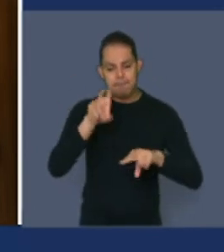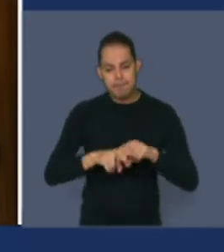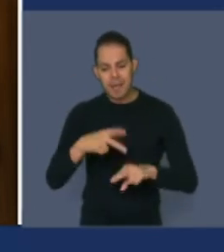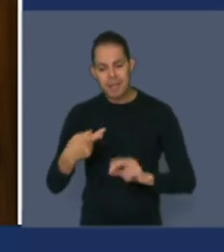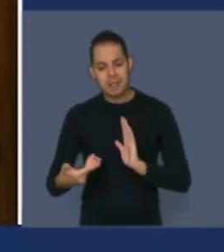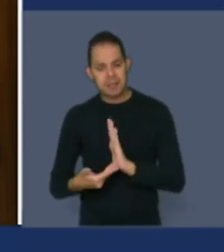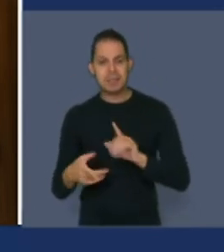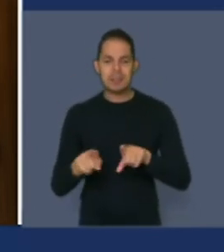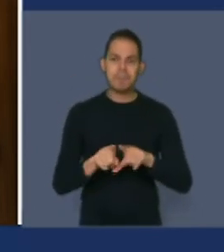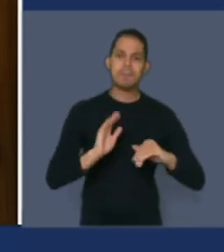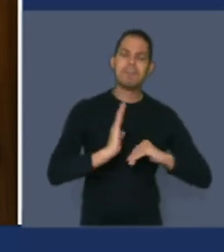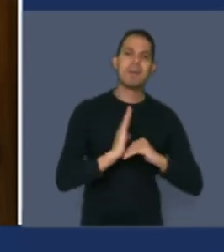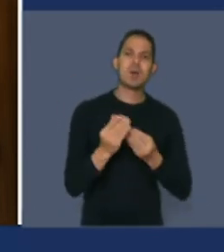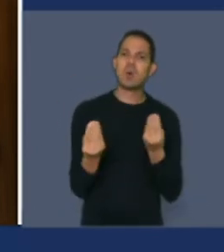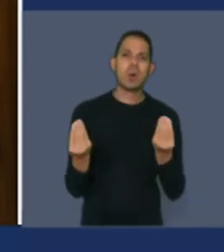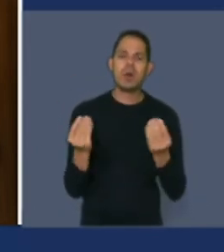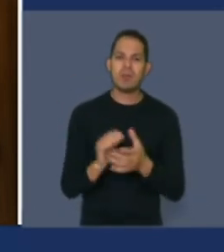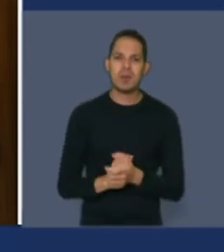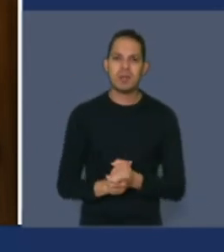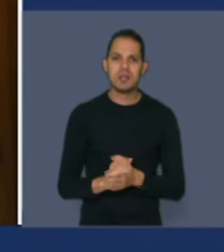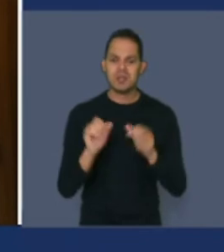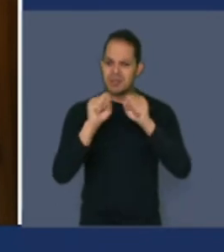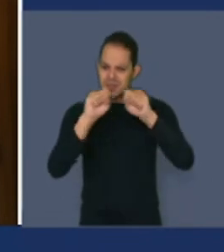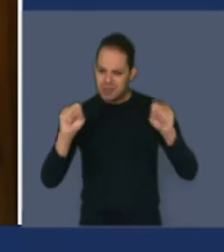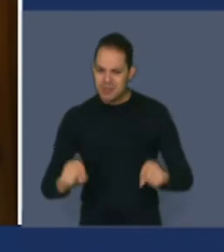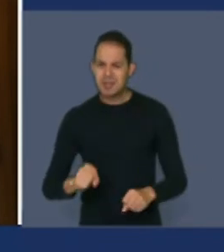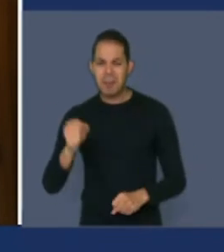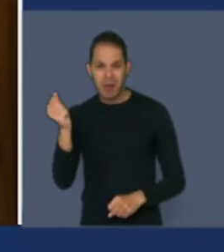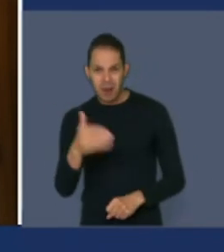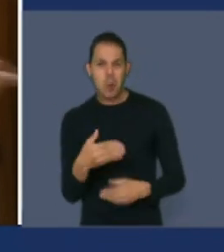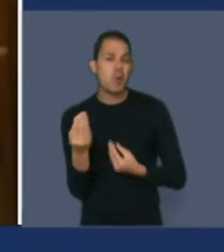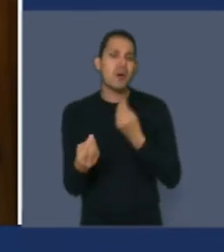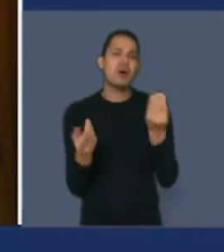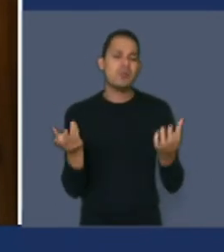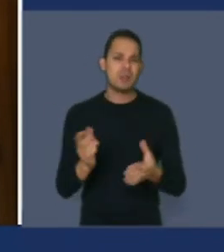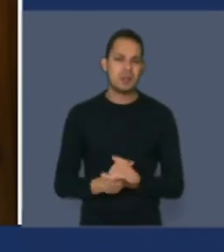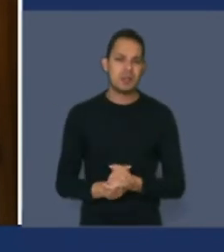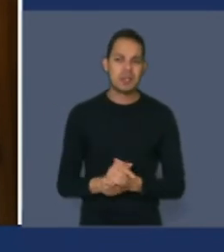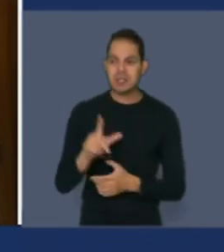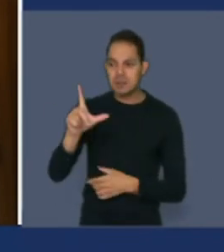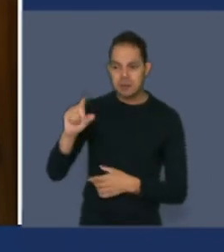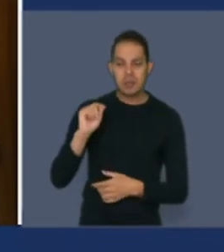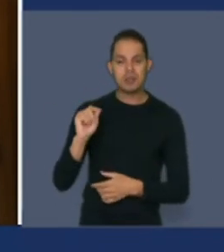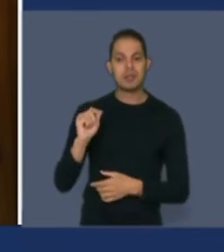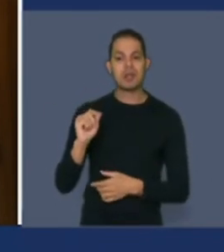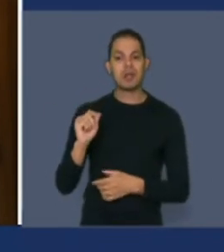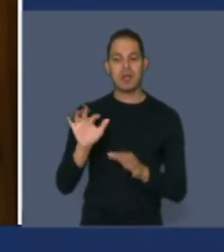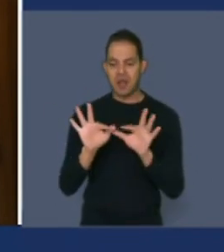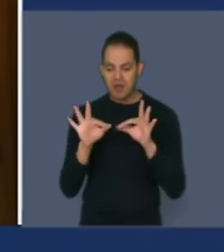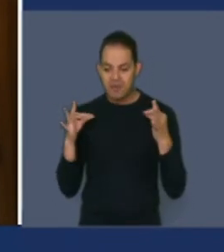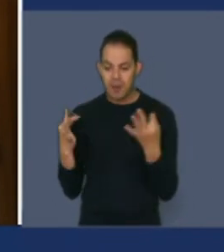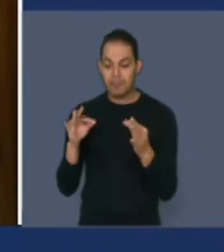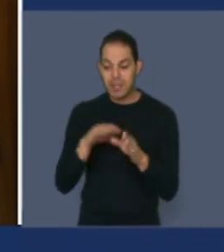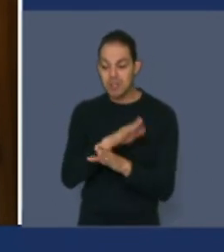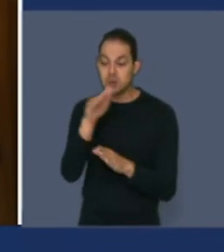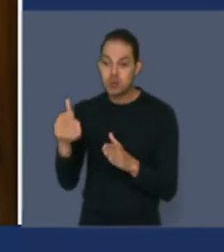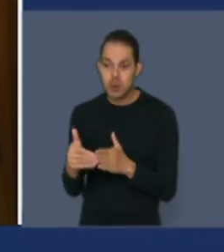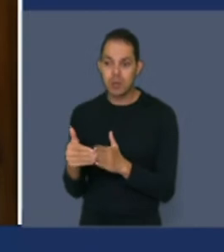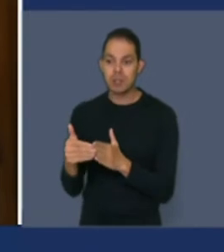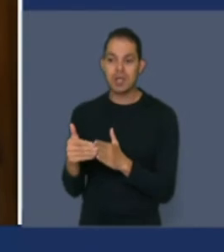E NO SENADO? QUE SISTEMA É ESSE.... QUE ELEGEU ESTA FAMÍLIA E QUE ELES MESMOS